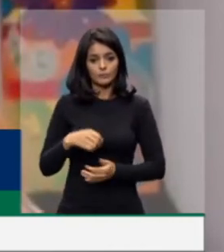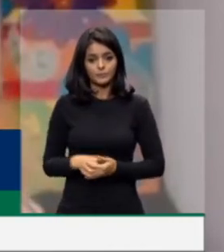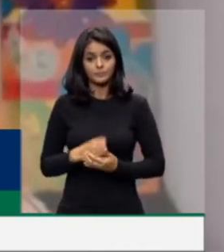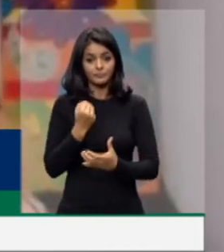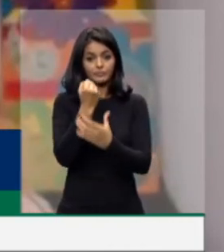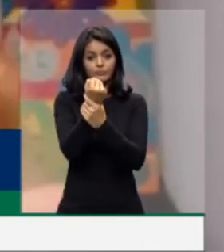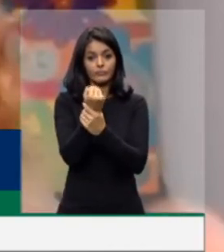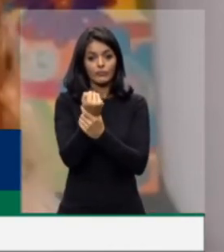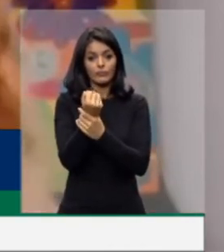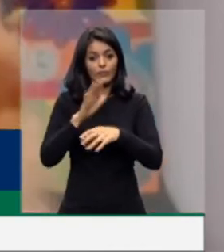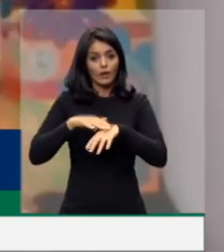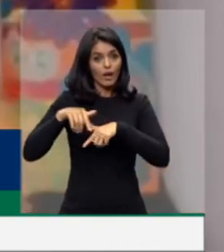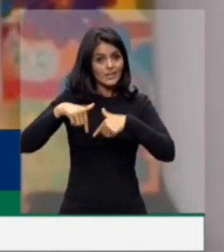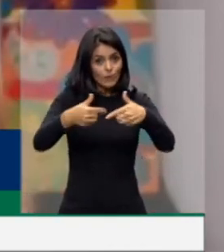QUE ESTÃO REPRESENTANDO O PC